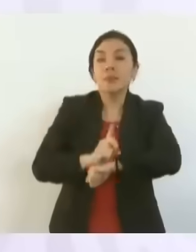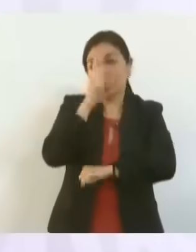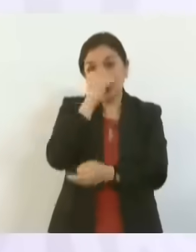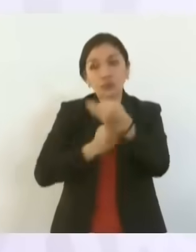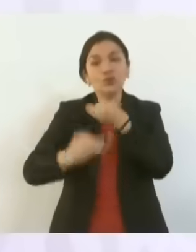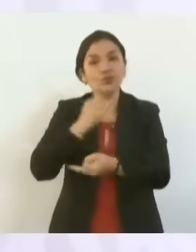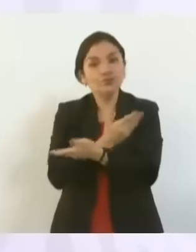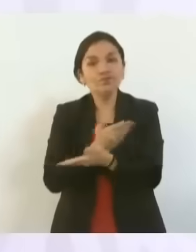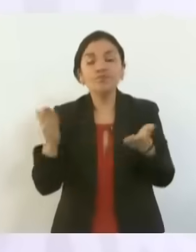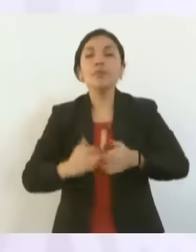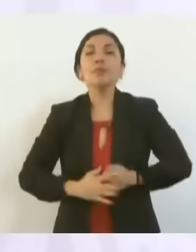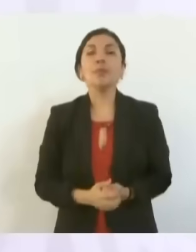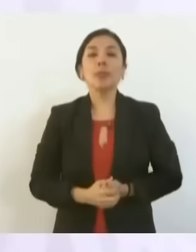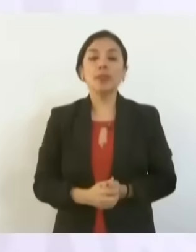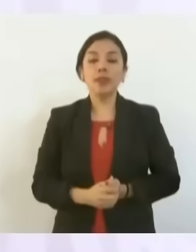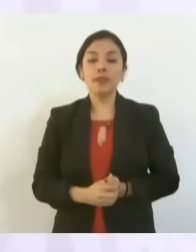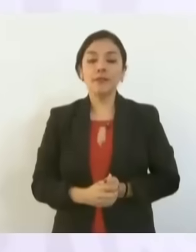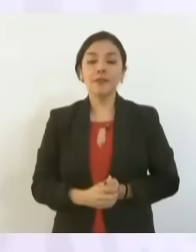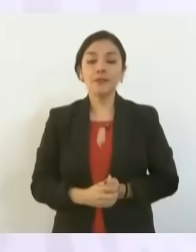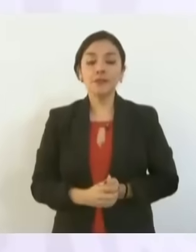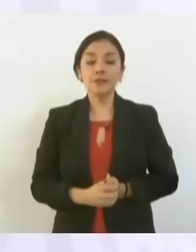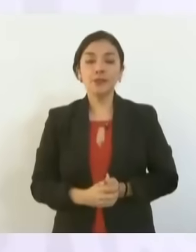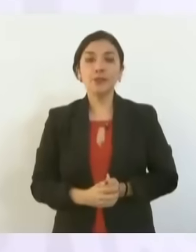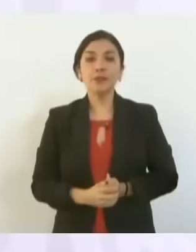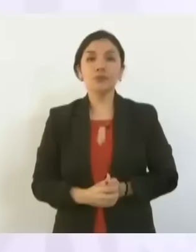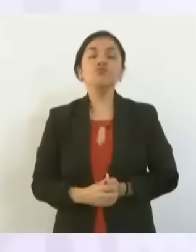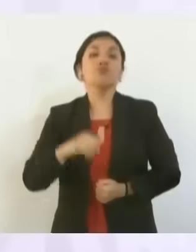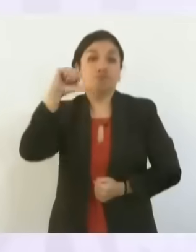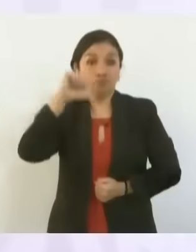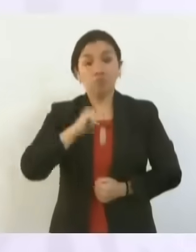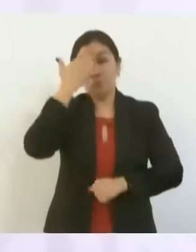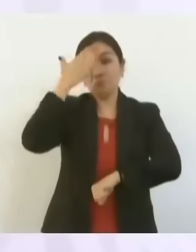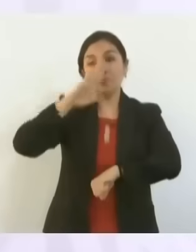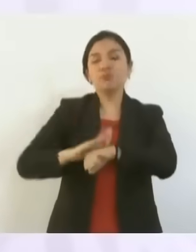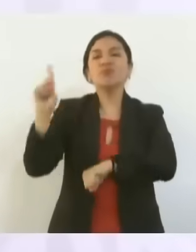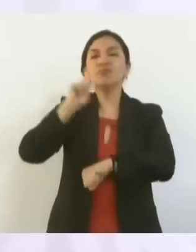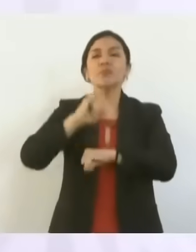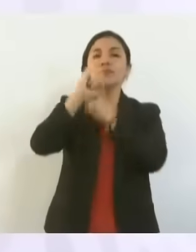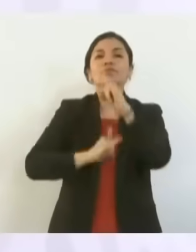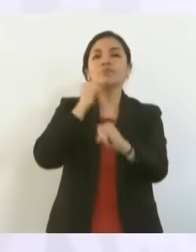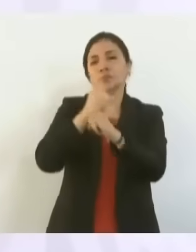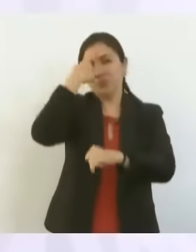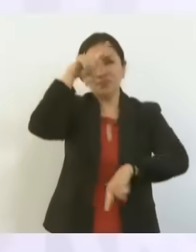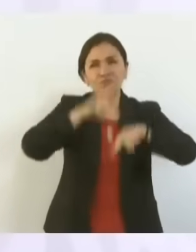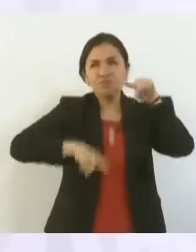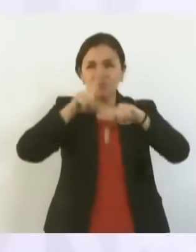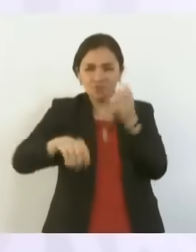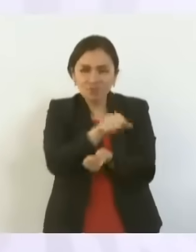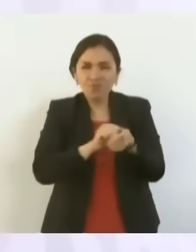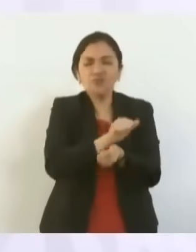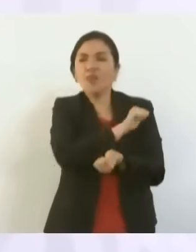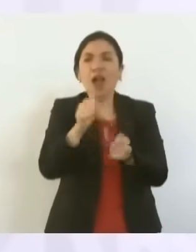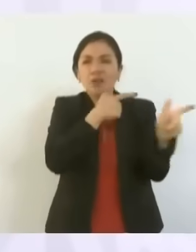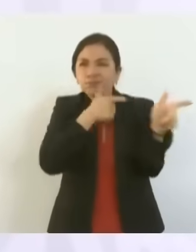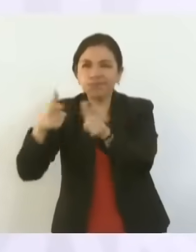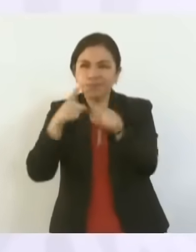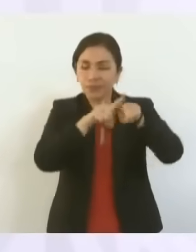a todos. Hoy conmemoramos el día internacional de la destrucción de armas de fuego. Es motivo